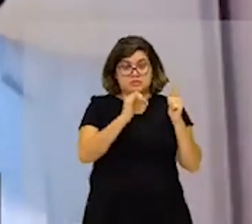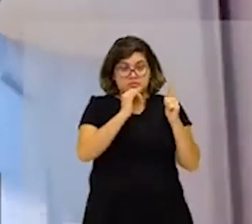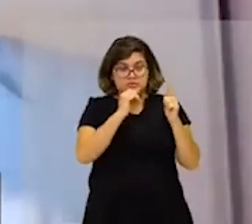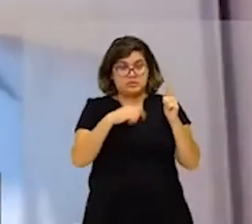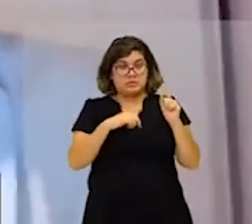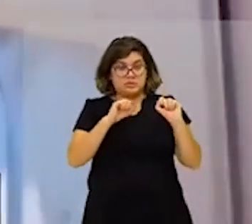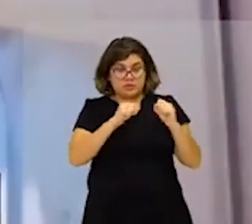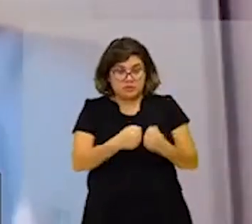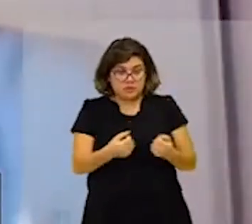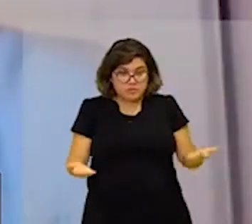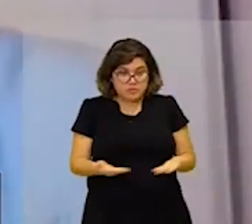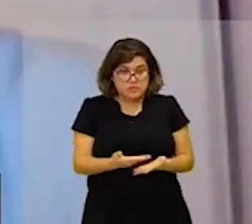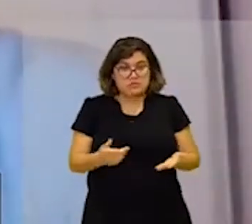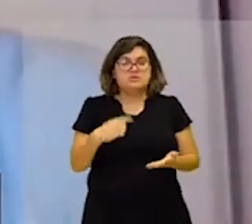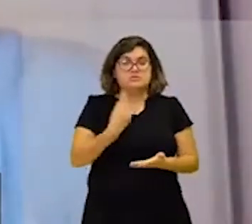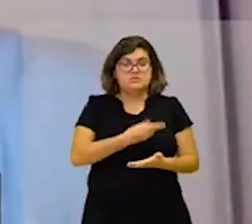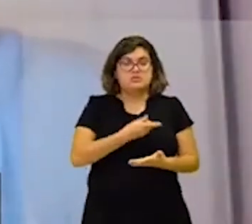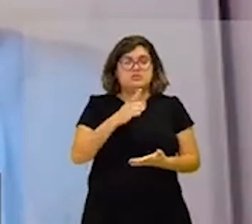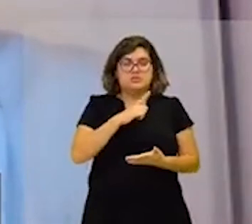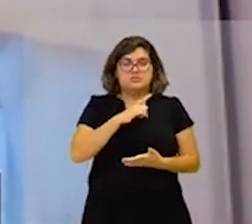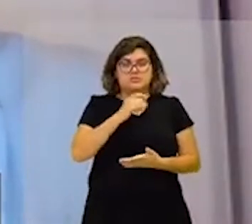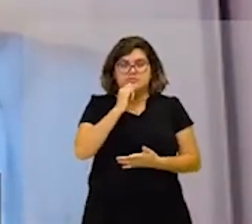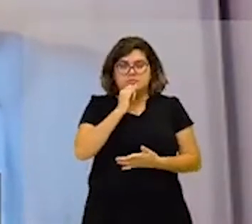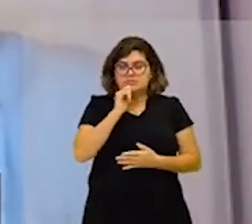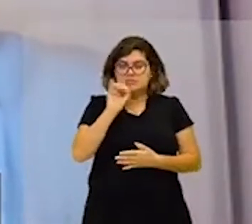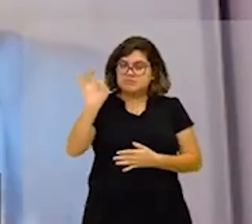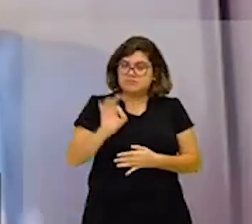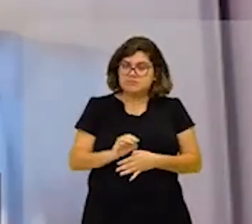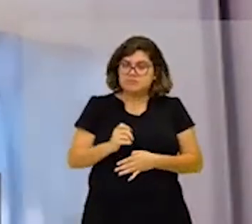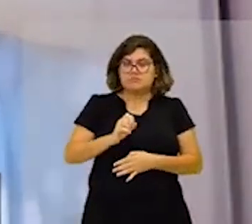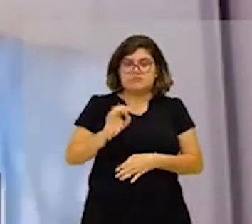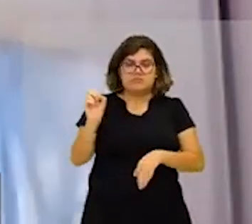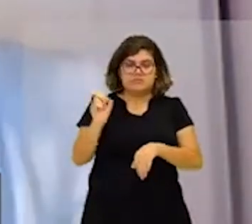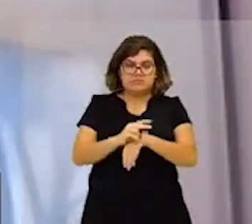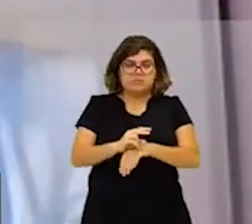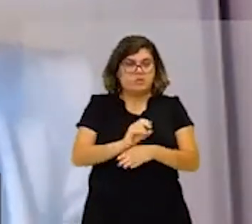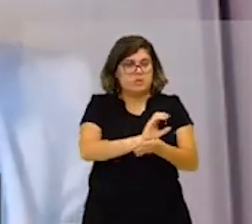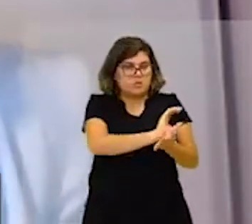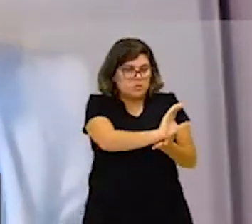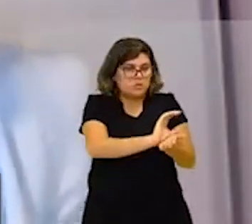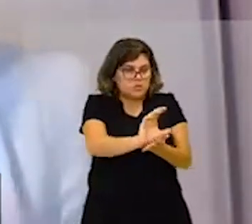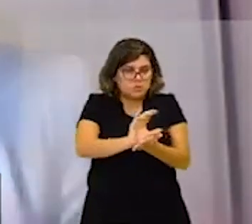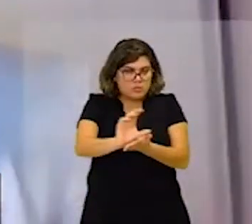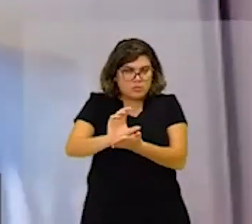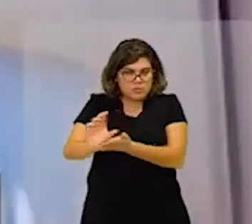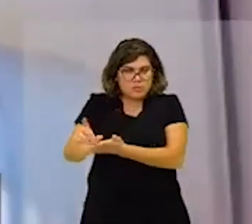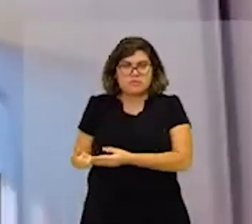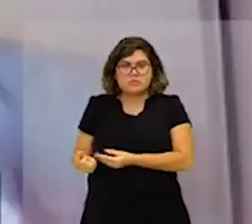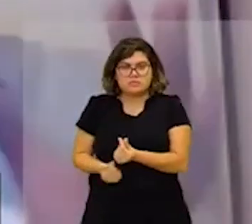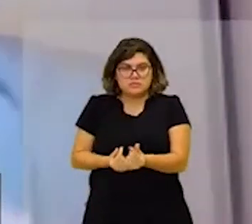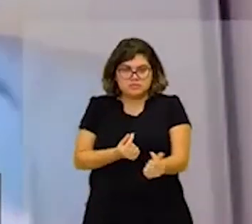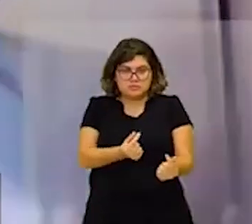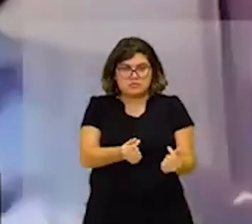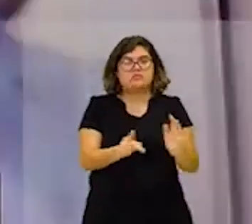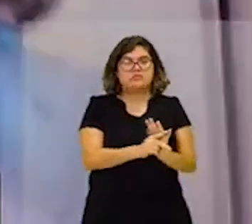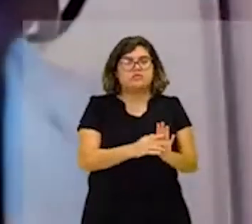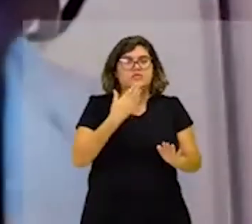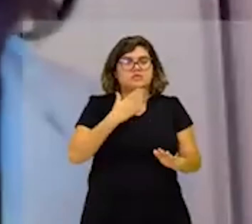hoje tem e a distribuição proporcional dos Fundos não é é para as candidaturas Como de fato o TSE